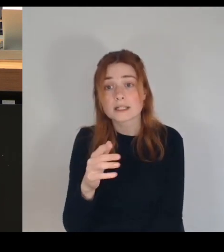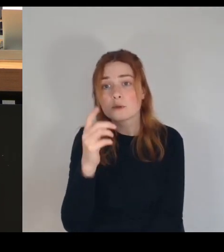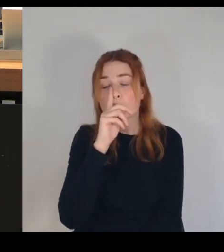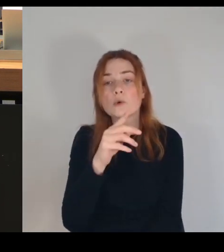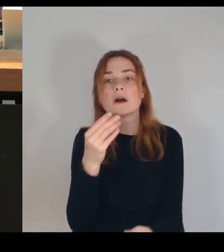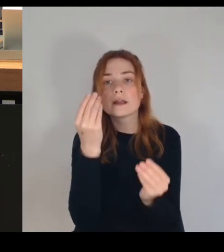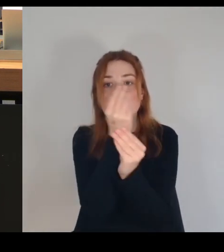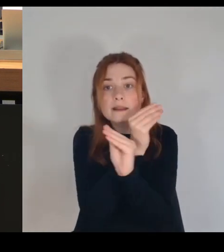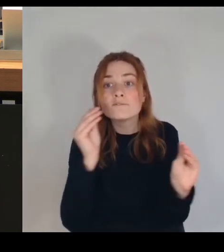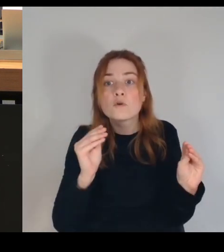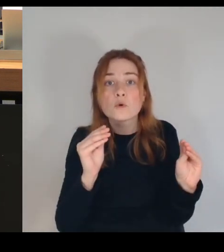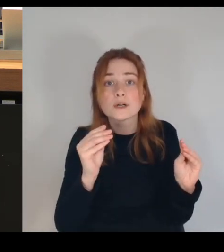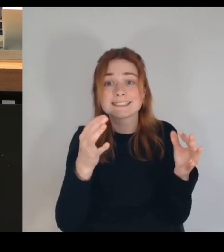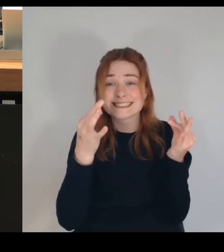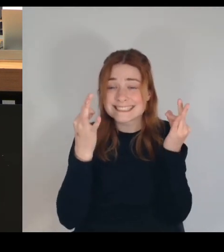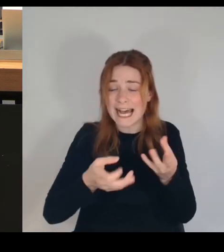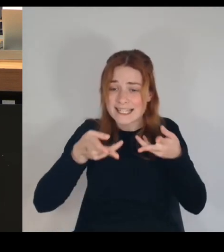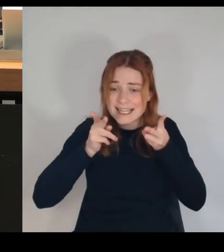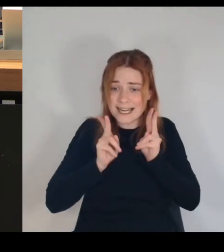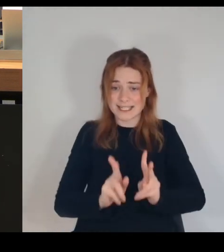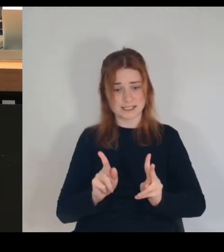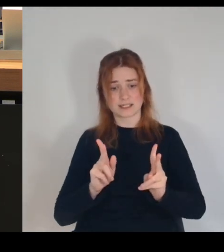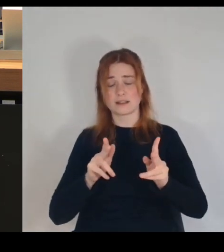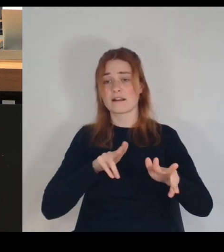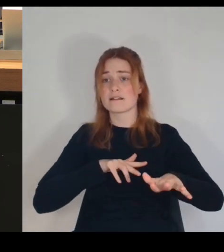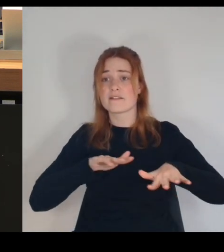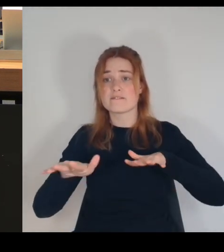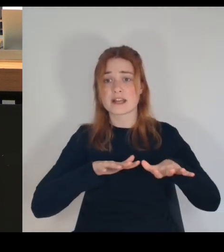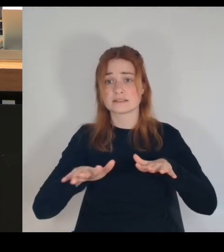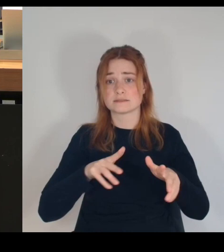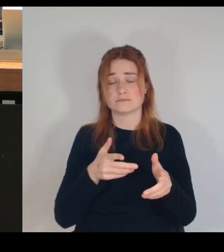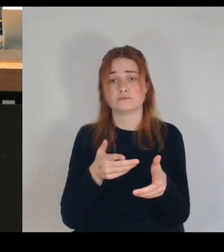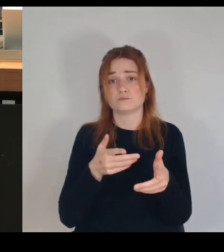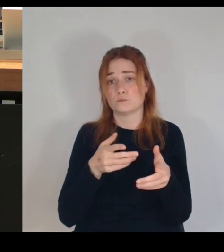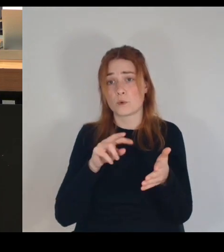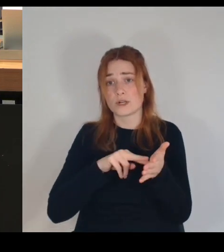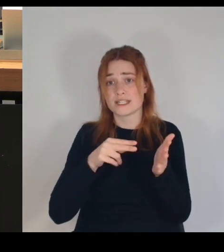noch keine Veränderung bringt. Wir erwarten, dass beim U Bahn Ausbau jetzt auch gehandelt wird.